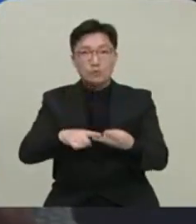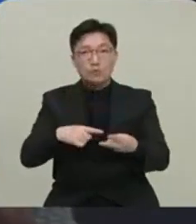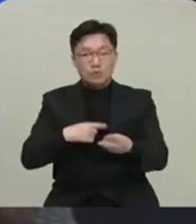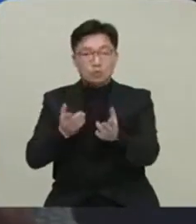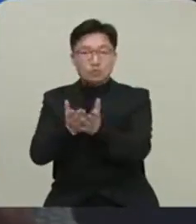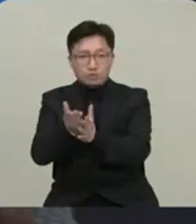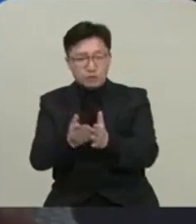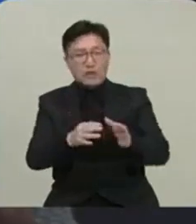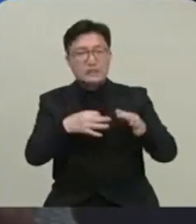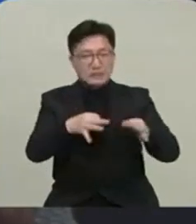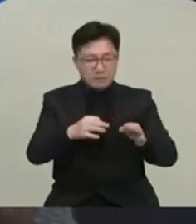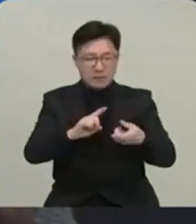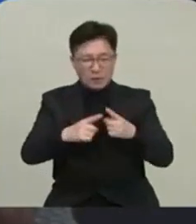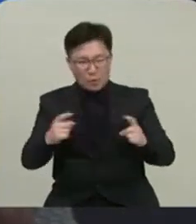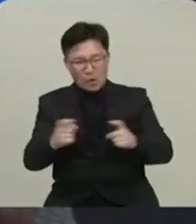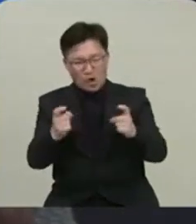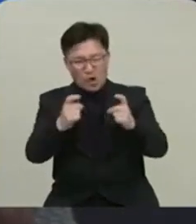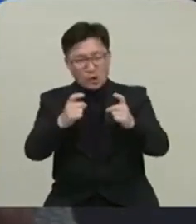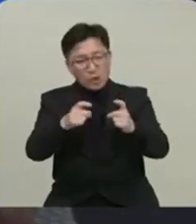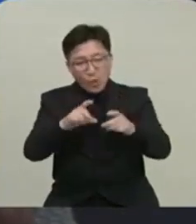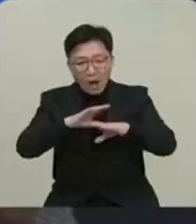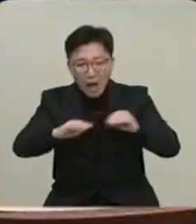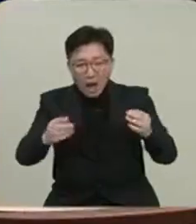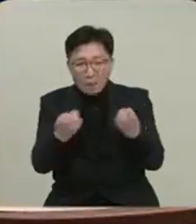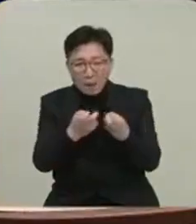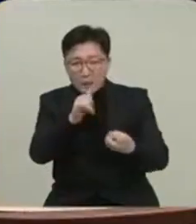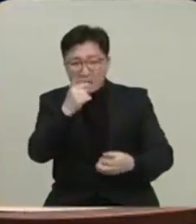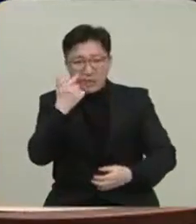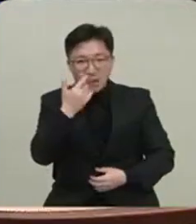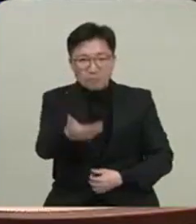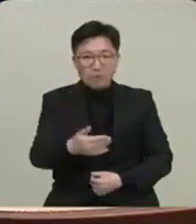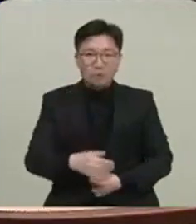오정현 기자입니다.